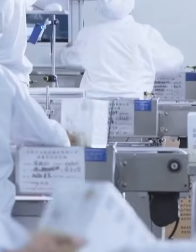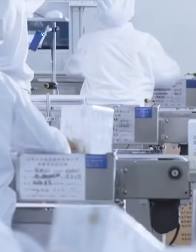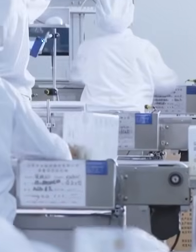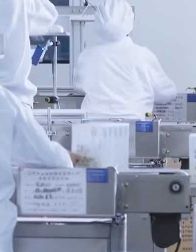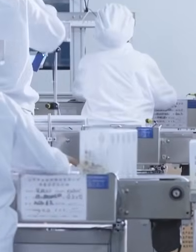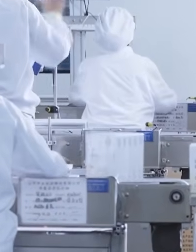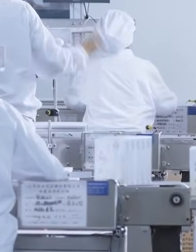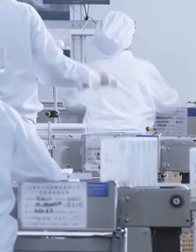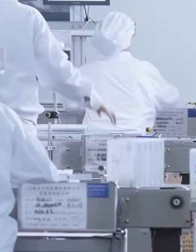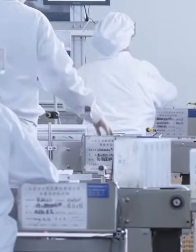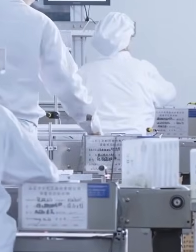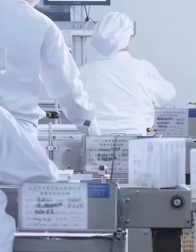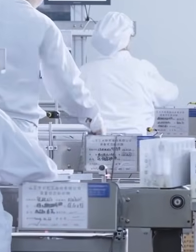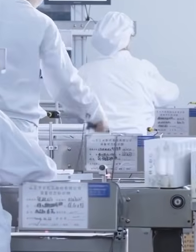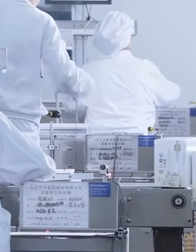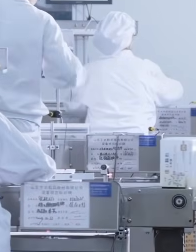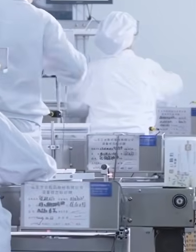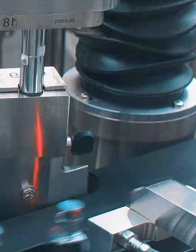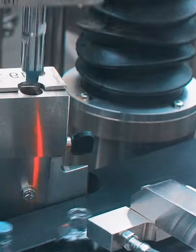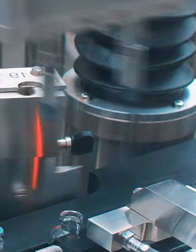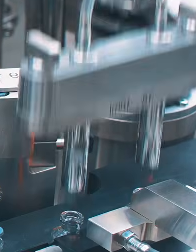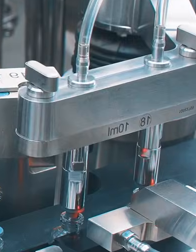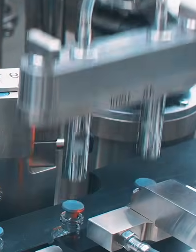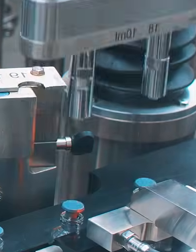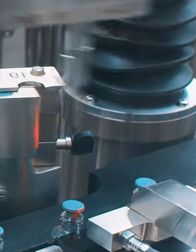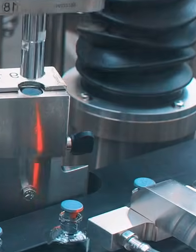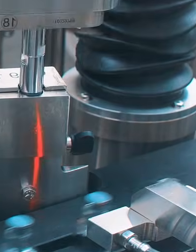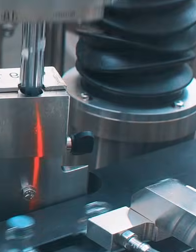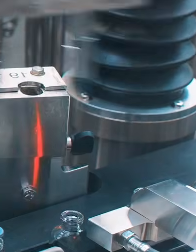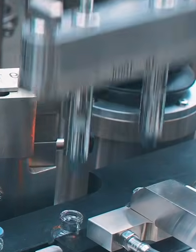sino que marca un paso firme hacia un objetivo profundamente patriótico,